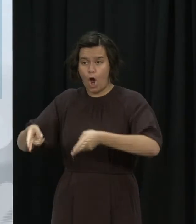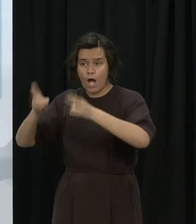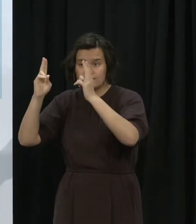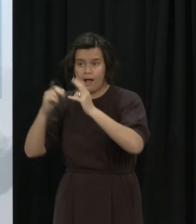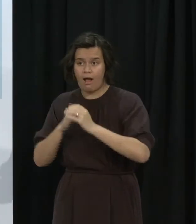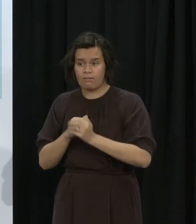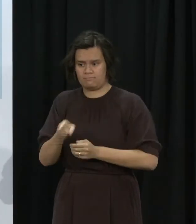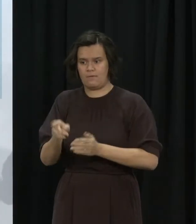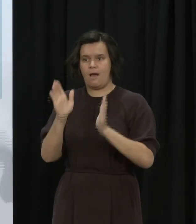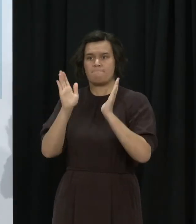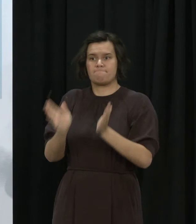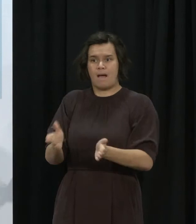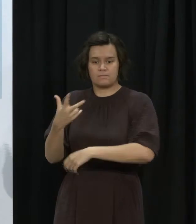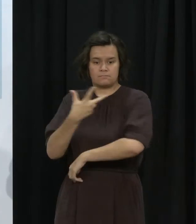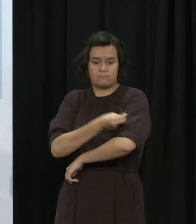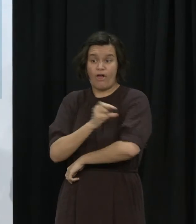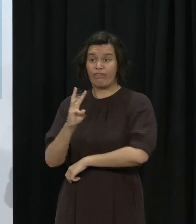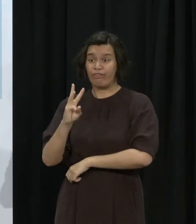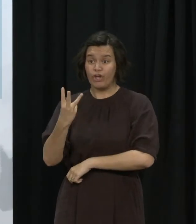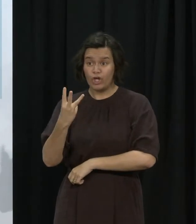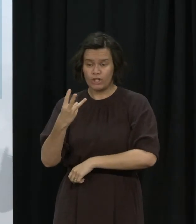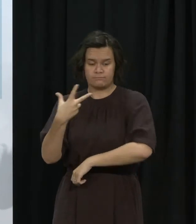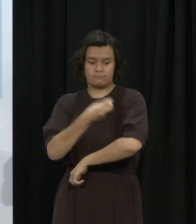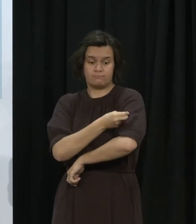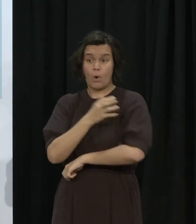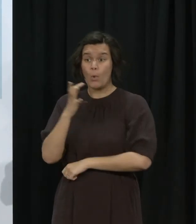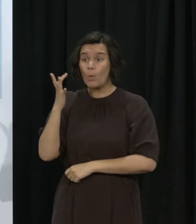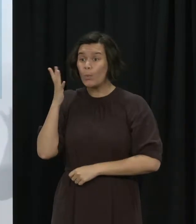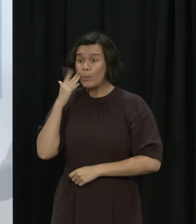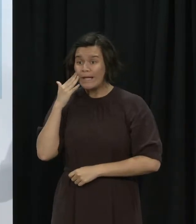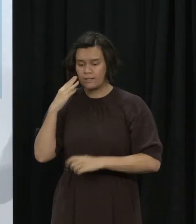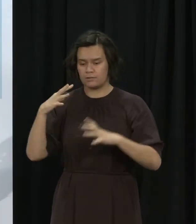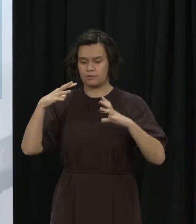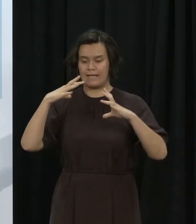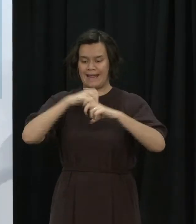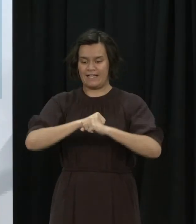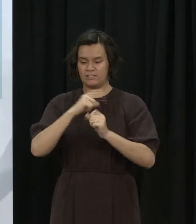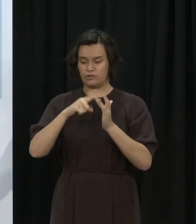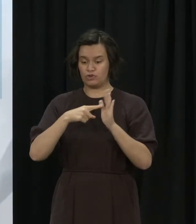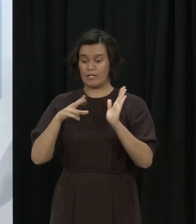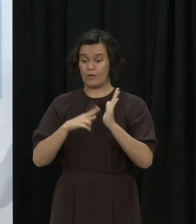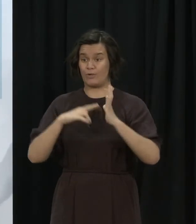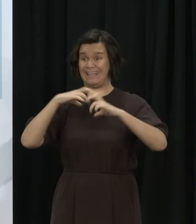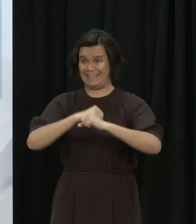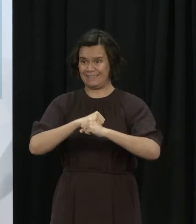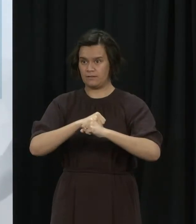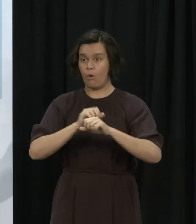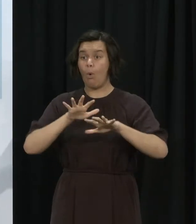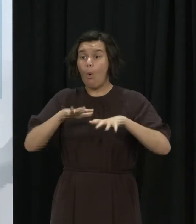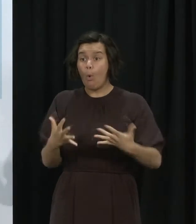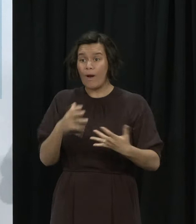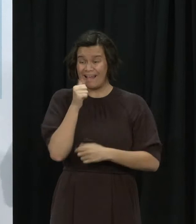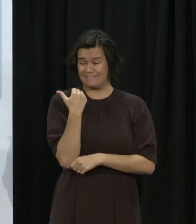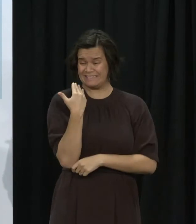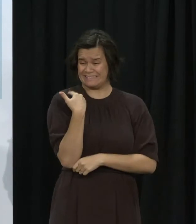tatou rohe me o tatou kaimahi hauora. Ka hiahiatia kia whai